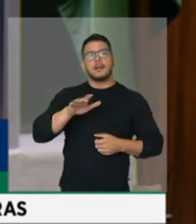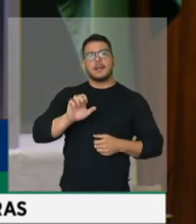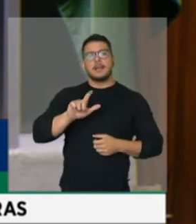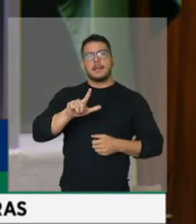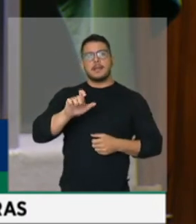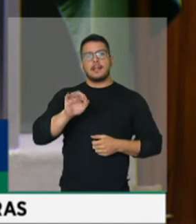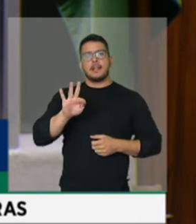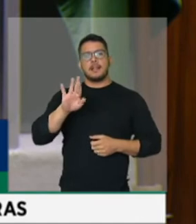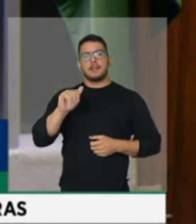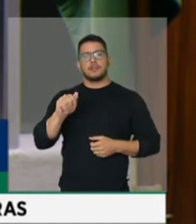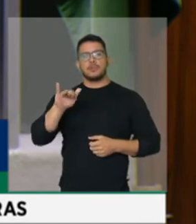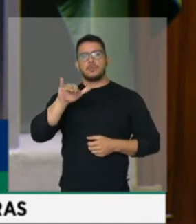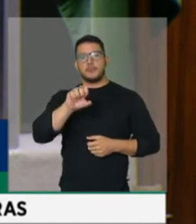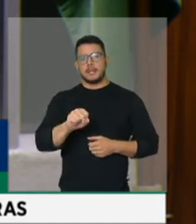NÃO TEM QUE ESTAR SE PREOCUPANDO COM CORREIOS NÃO